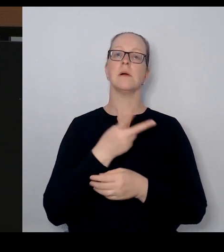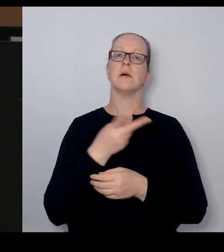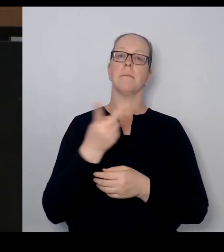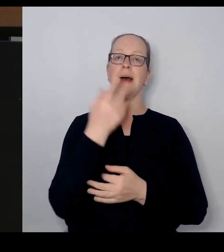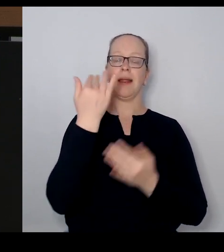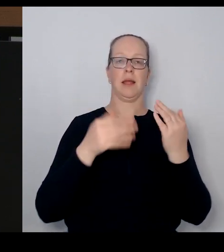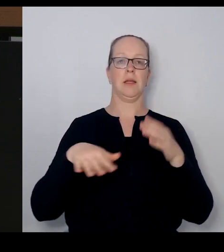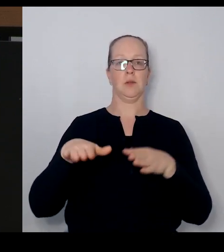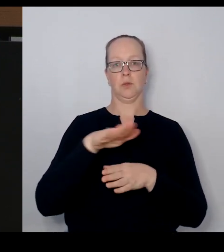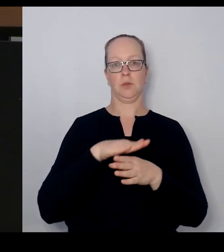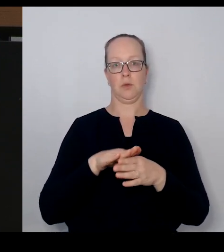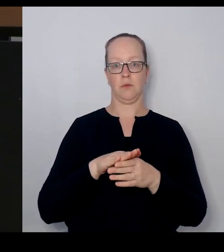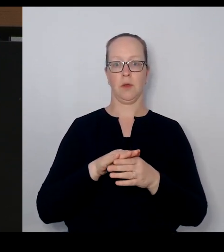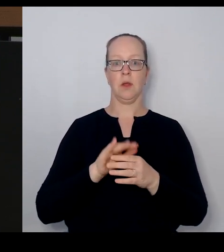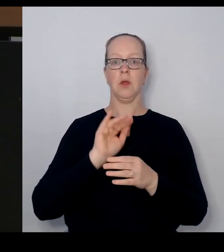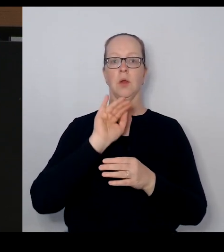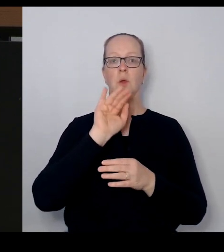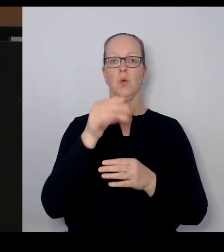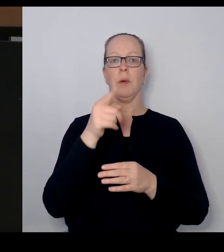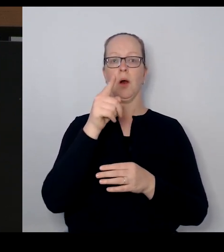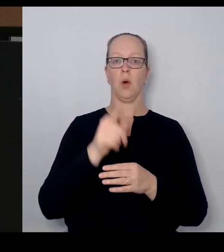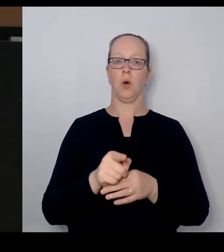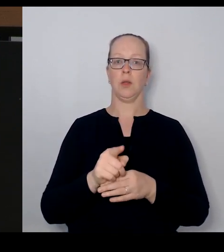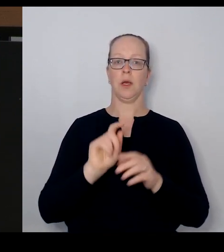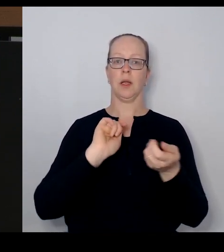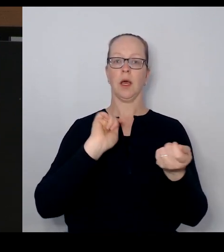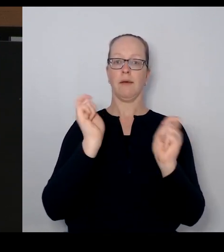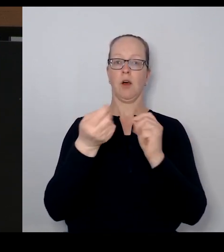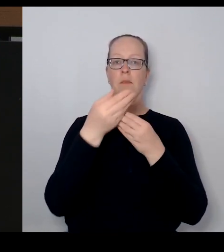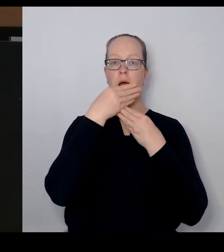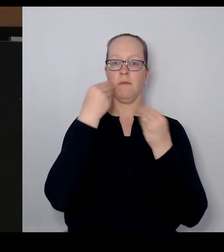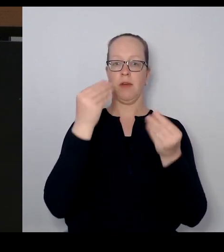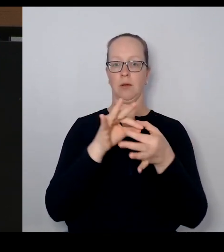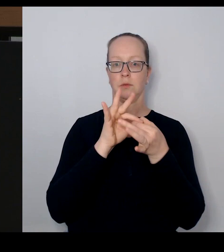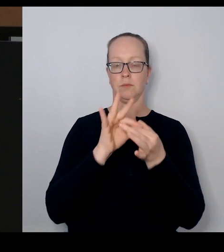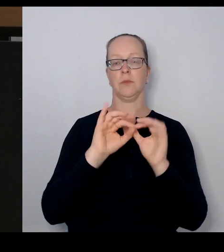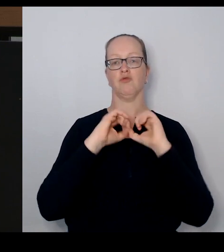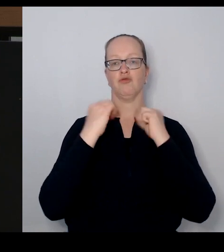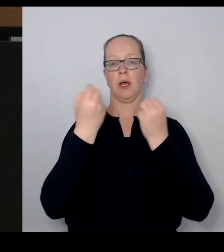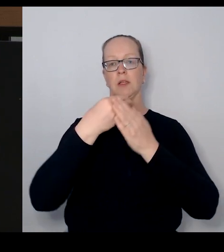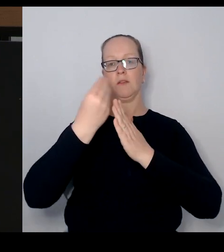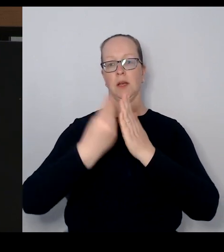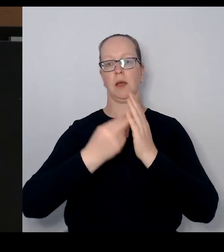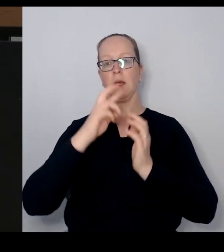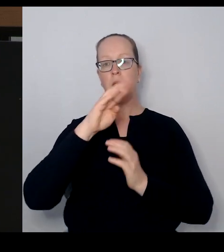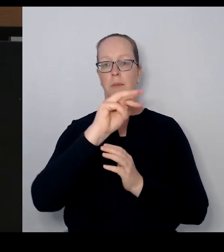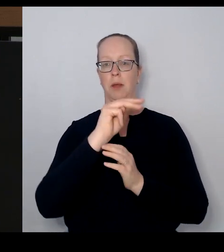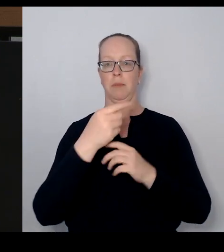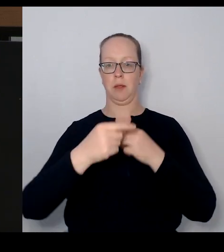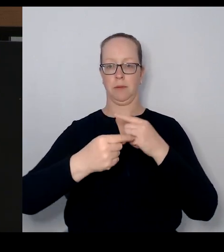alle übernommen wurden Bahnbrechend war insbesondere die Empfehlung, die Vergütung der